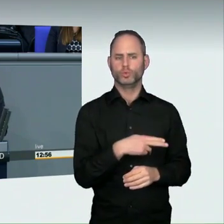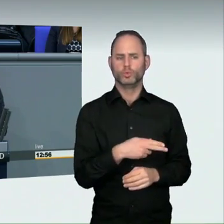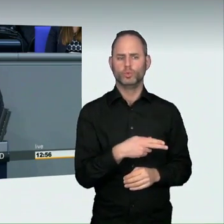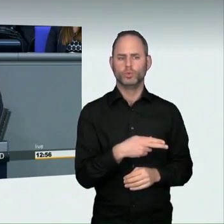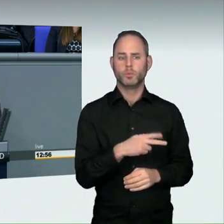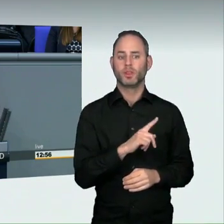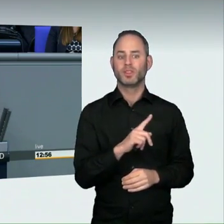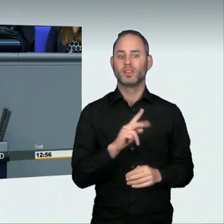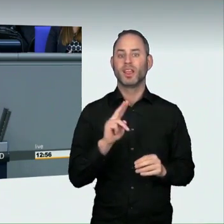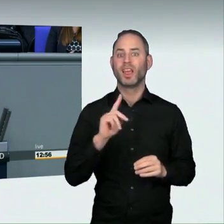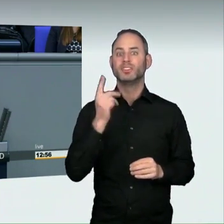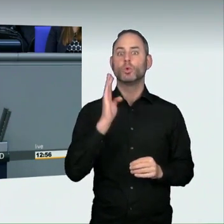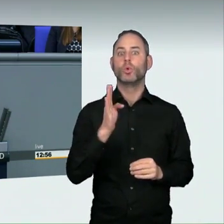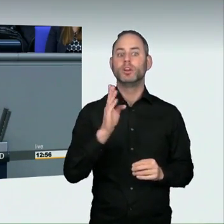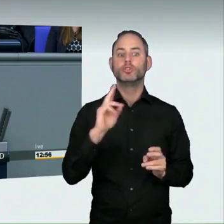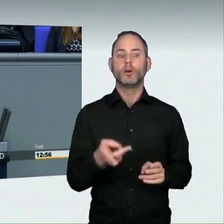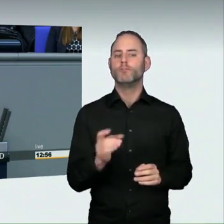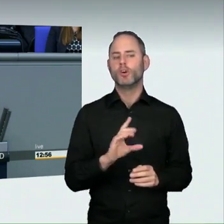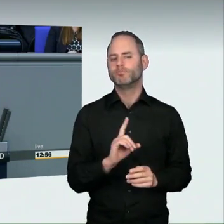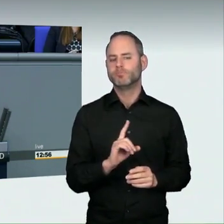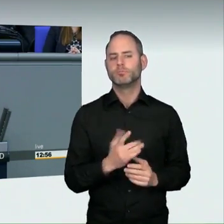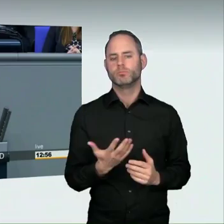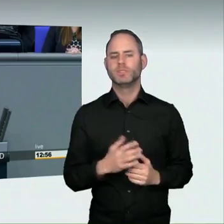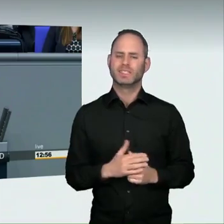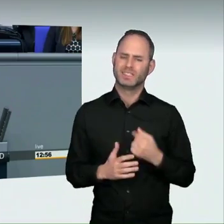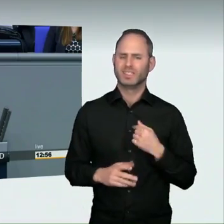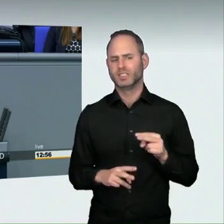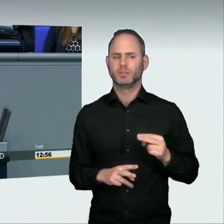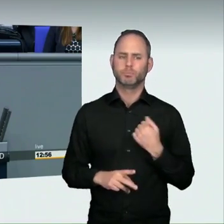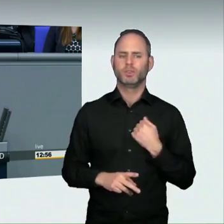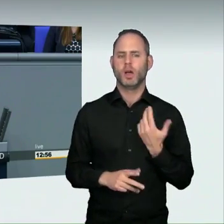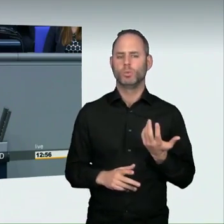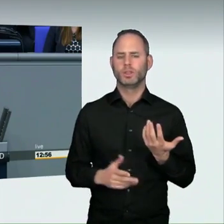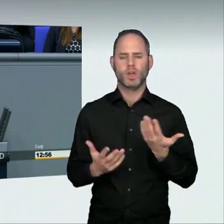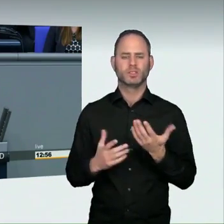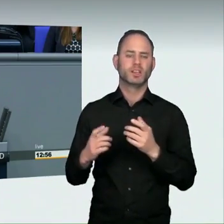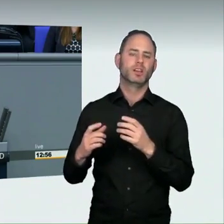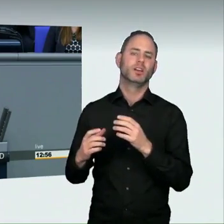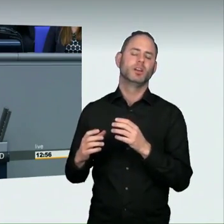für die Mieterinnen und Mieter vorhanden; ich muss es so deutlich sagen. (Applaus) (Zwischenrufe)